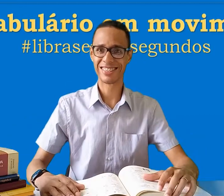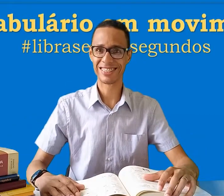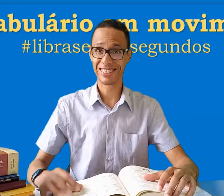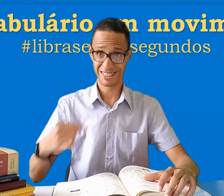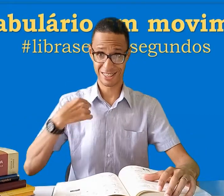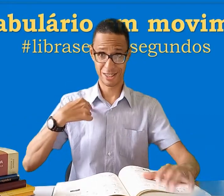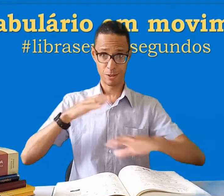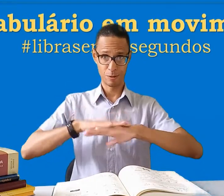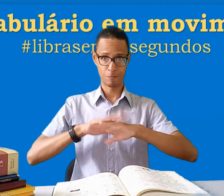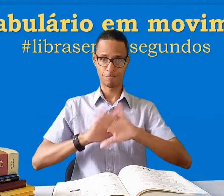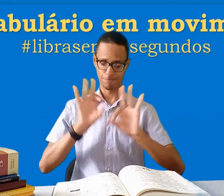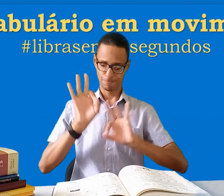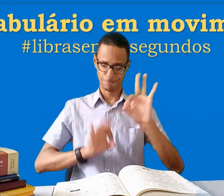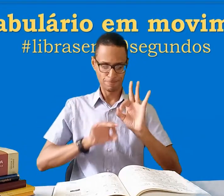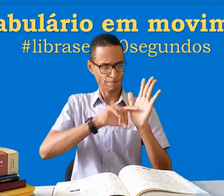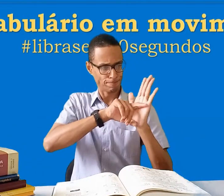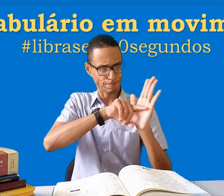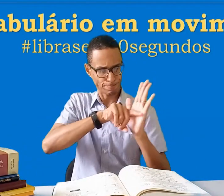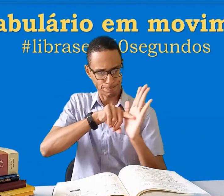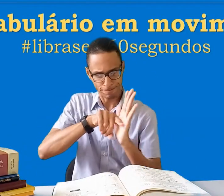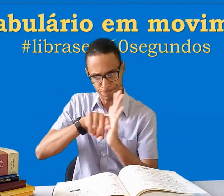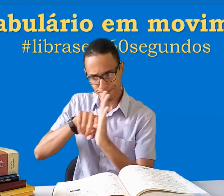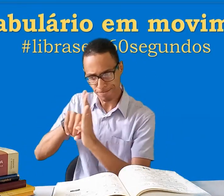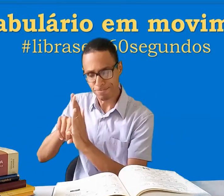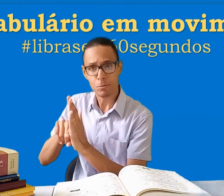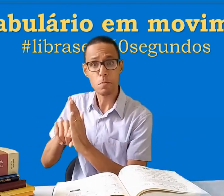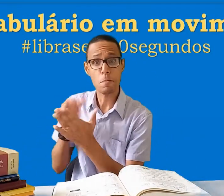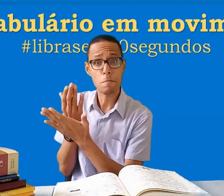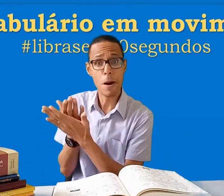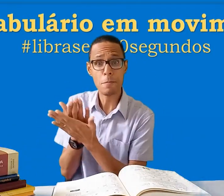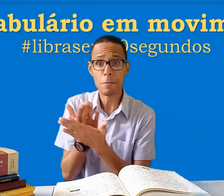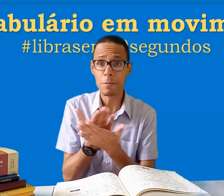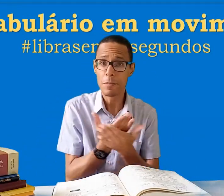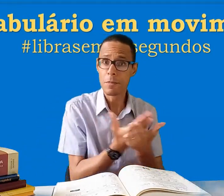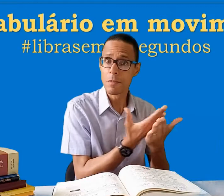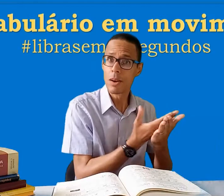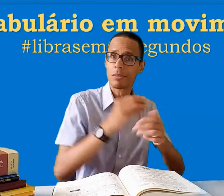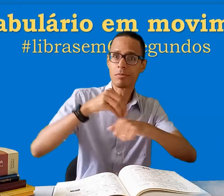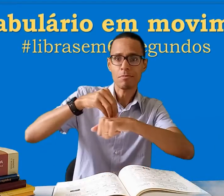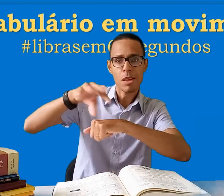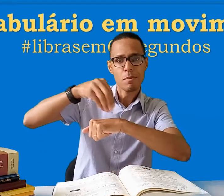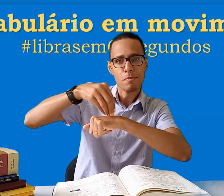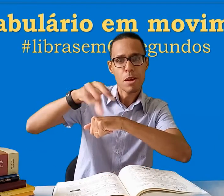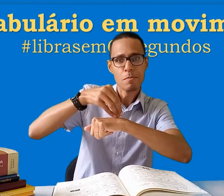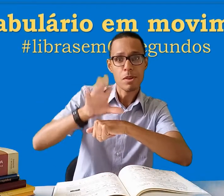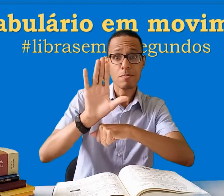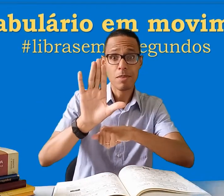Estou me organizando para compartilhar com você, sinais contextualizados.